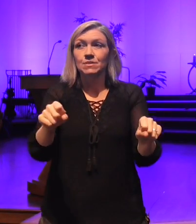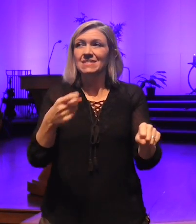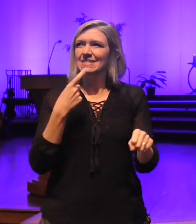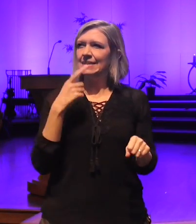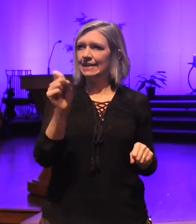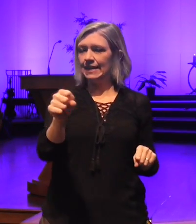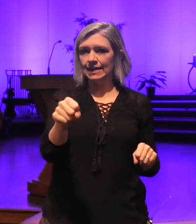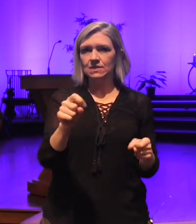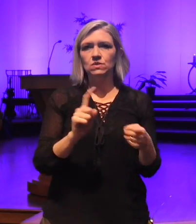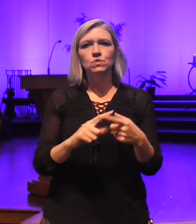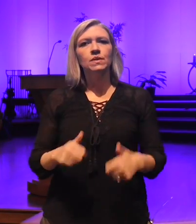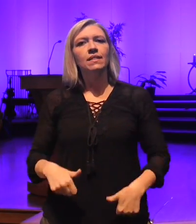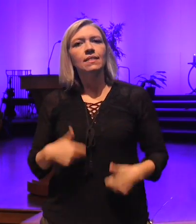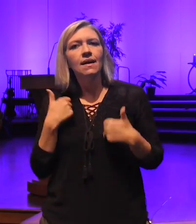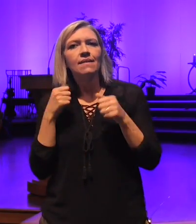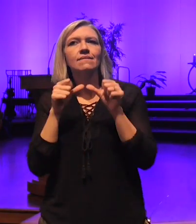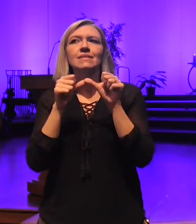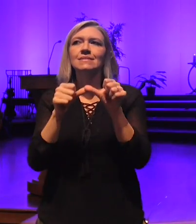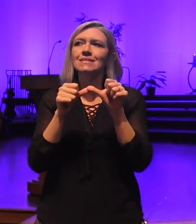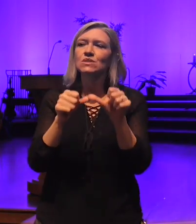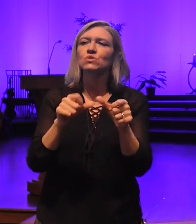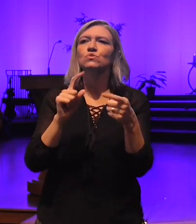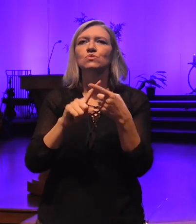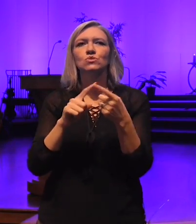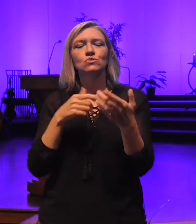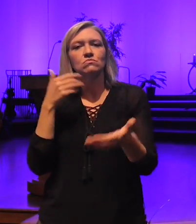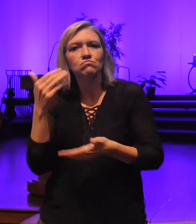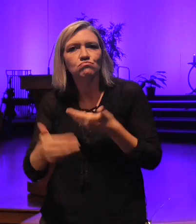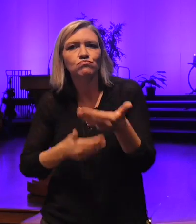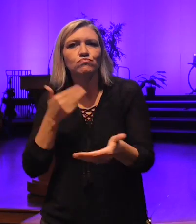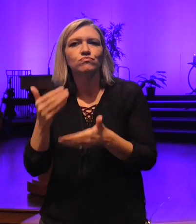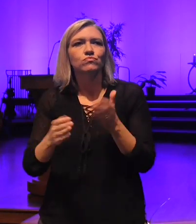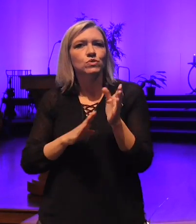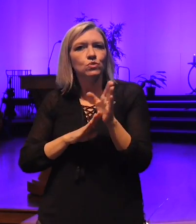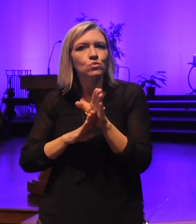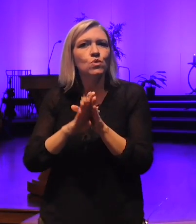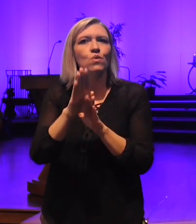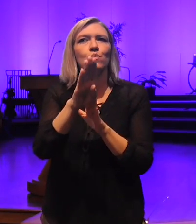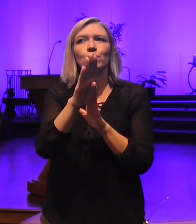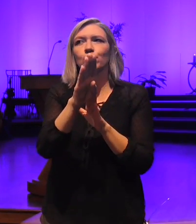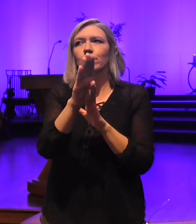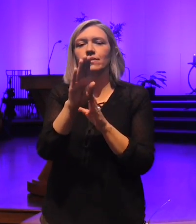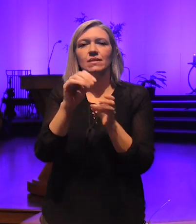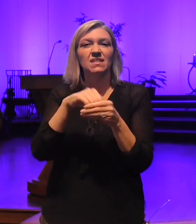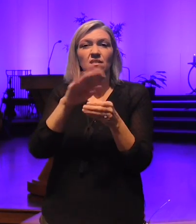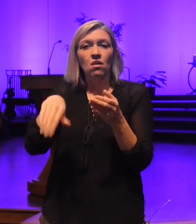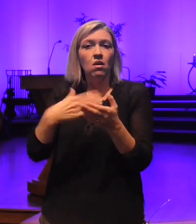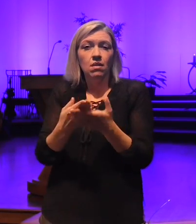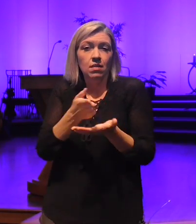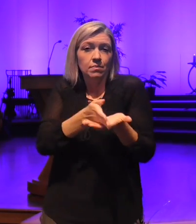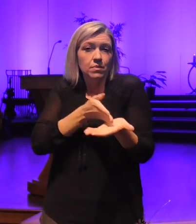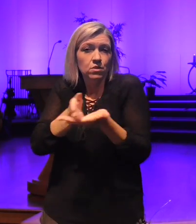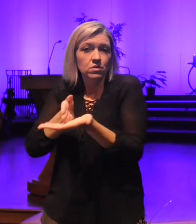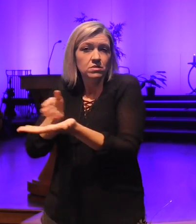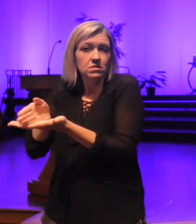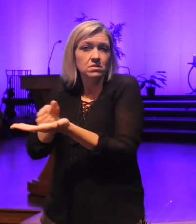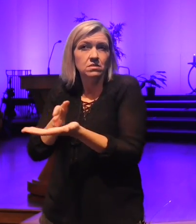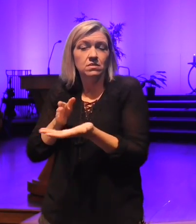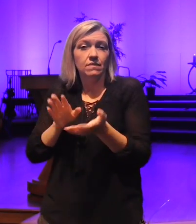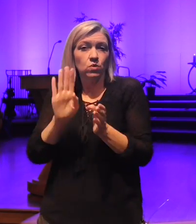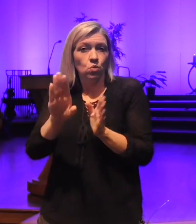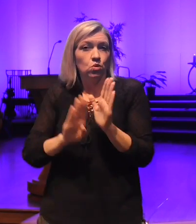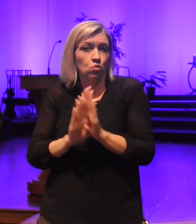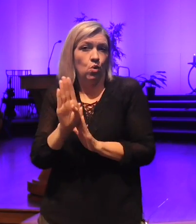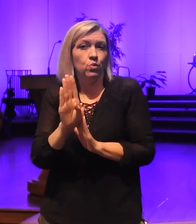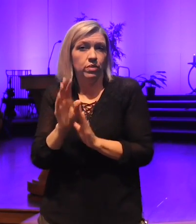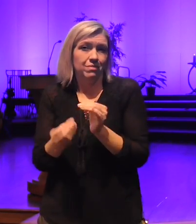la vida siga su camino en el crecimiento para tú en todas las dimensiones de esa palabra crecimiento David stendel